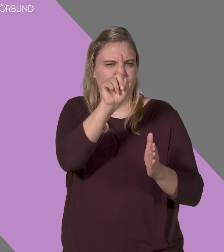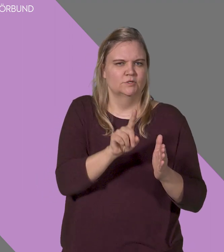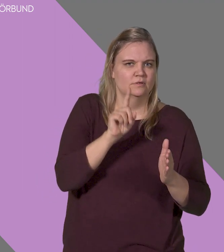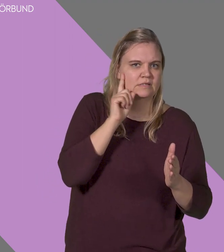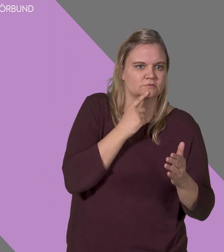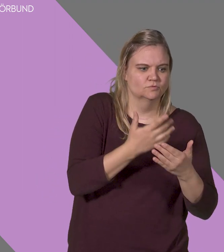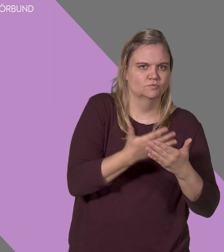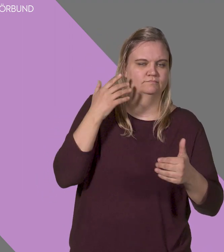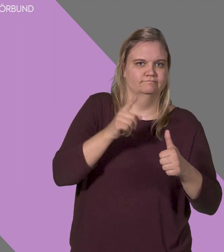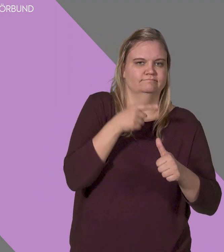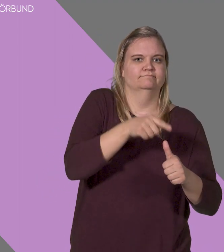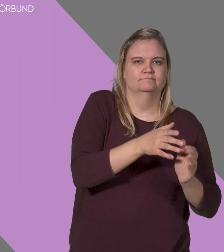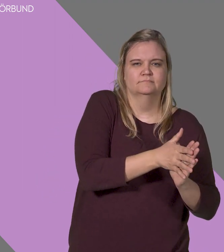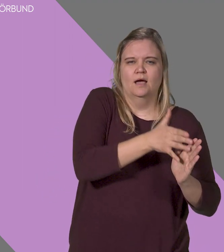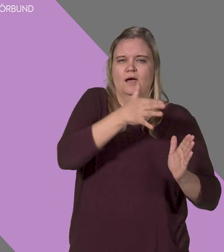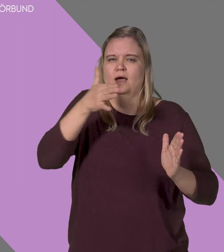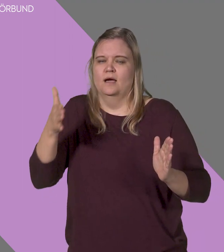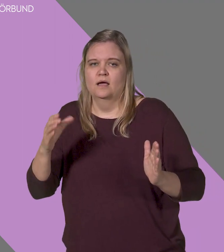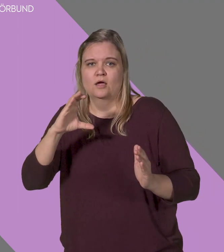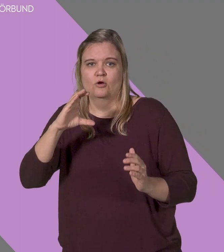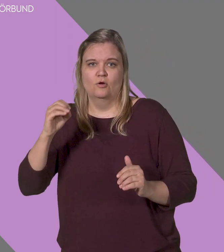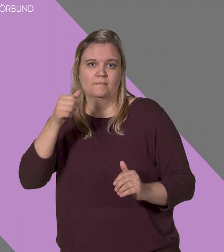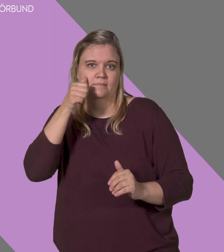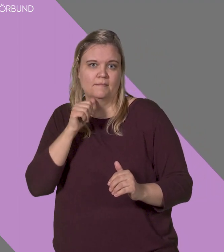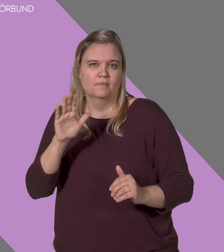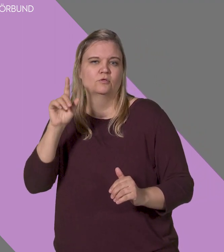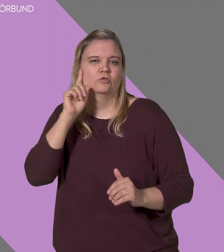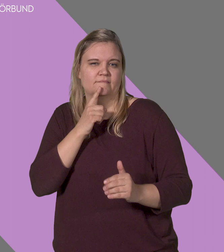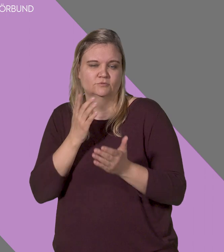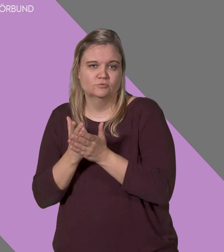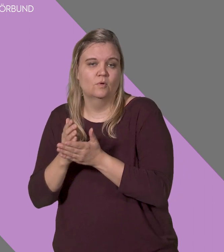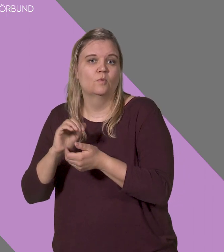från de dövas historias begynnelse till Carl Oscar Malms dövskola -